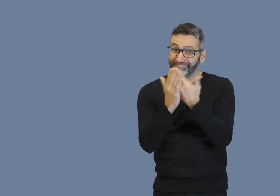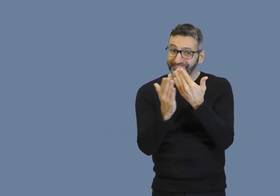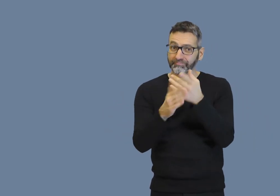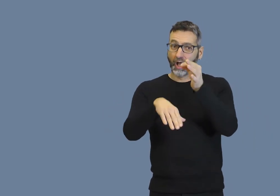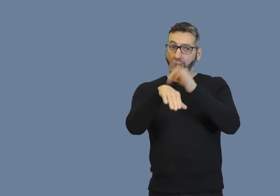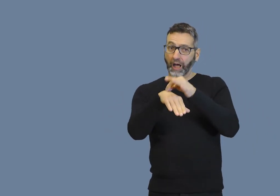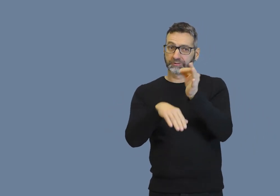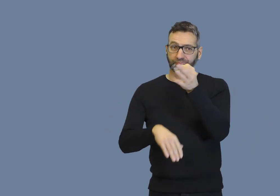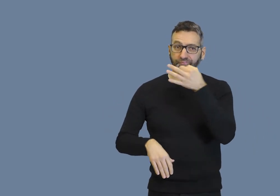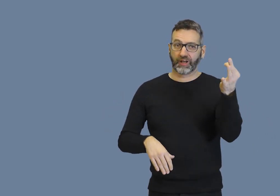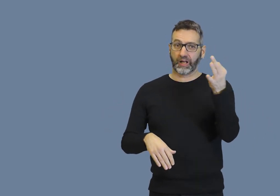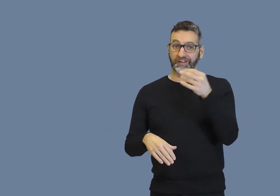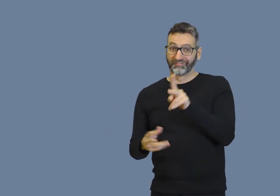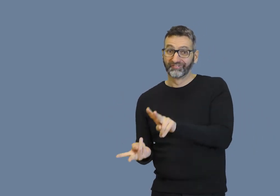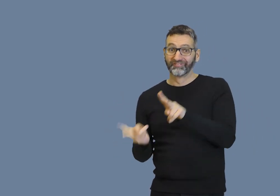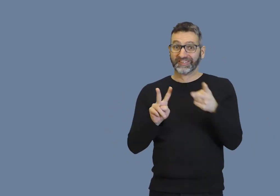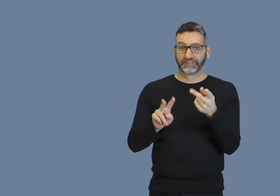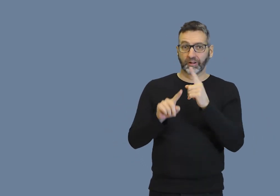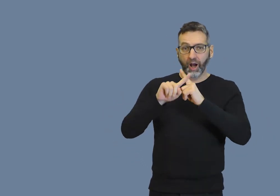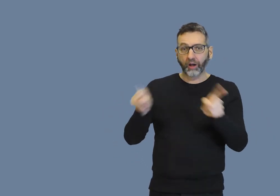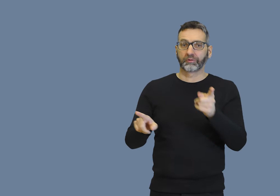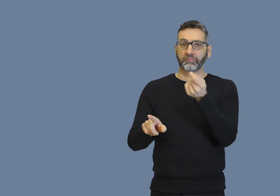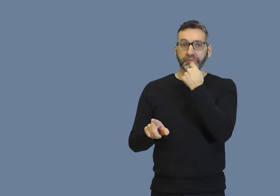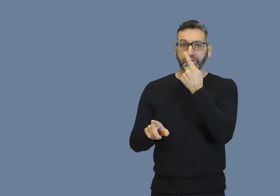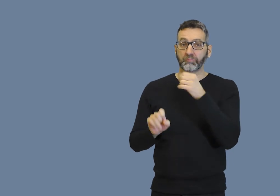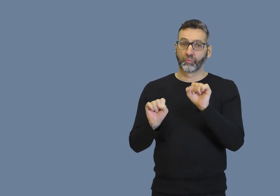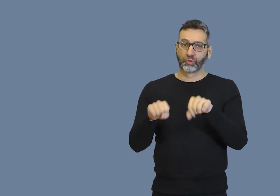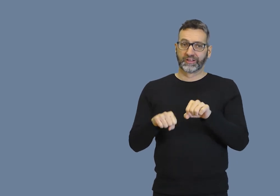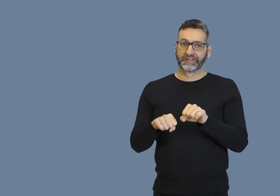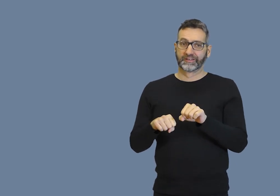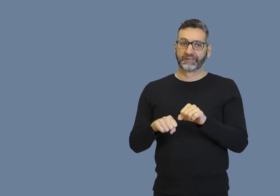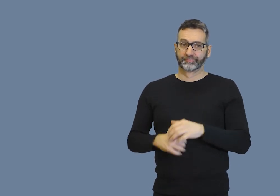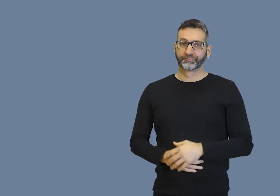Frag besser deine_n Ärzt_in. Dann hilft vielleicht der Wechsel zu einer anderen Pille.